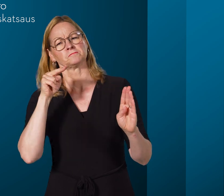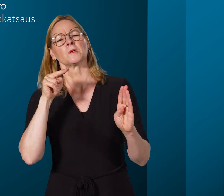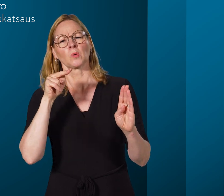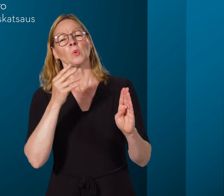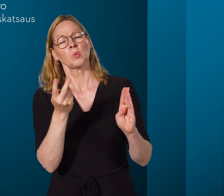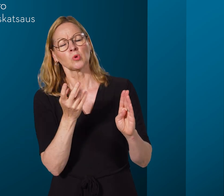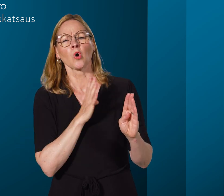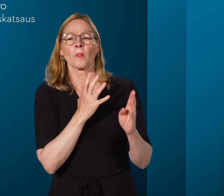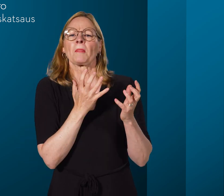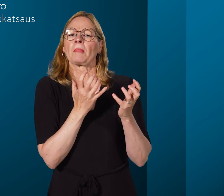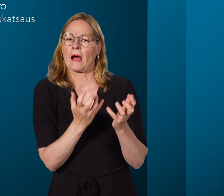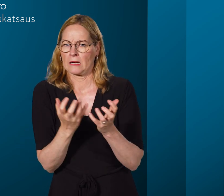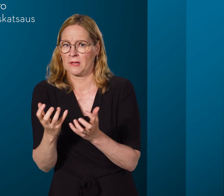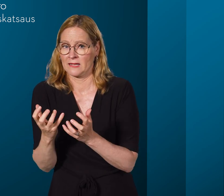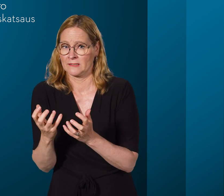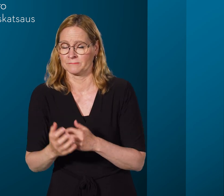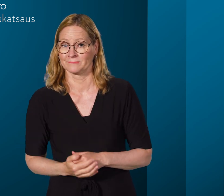nähtiin kuitenkin tarpeelliseksi.